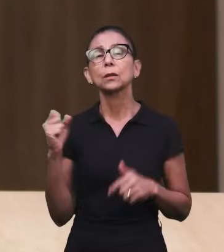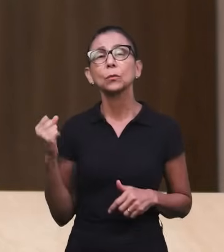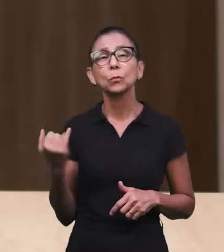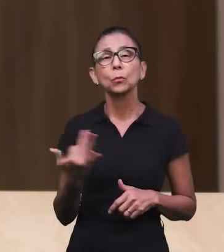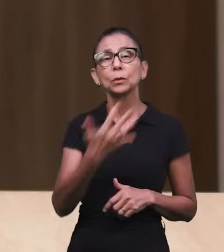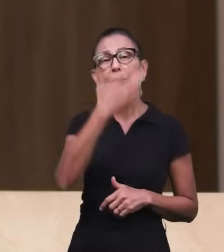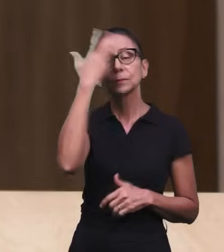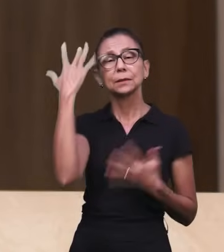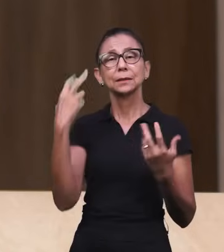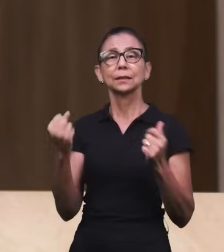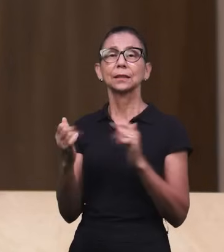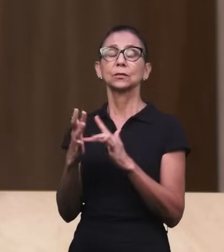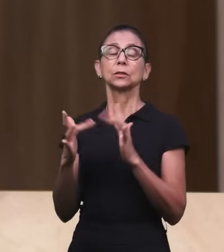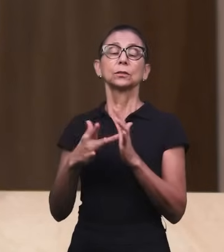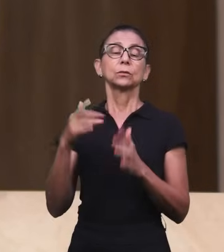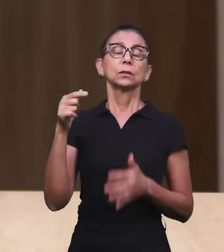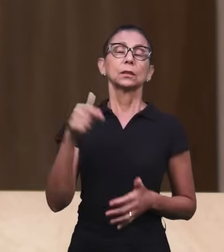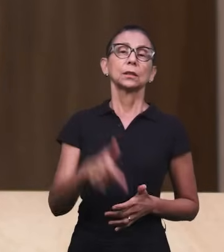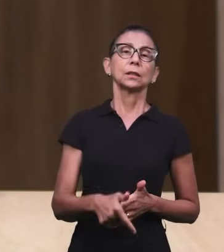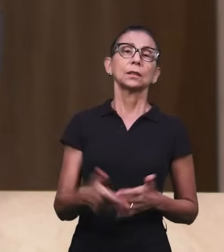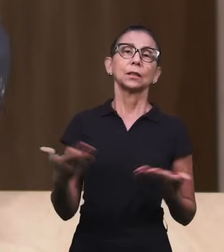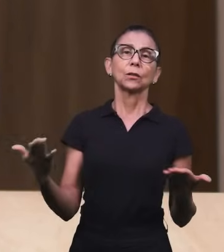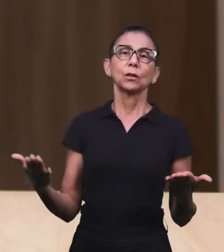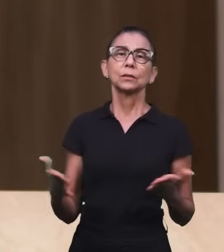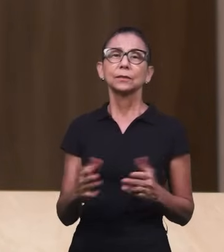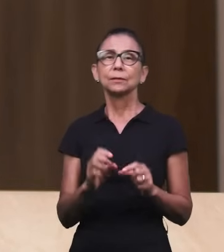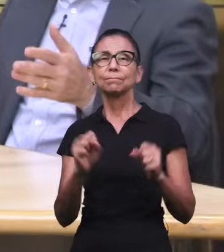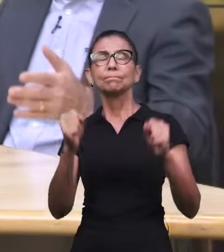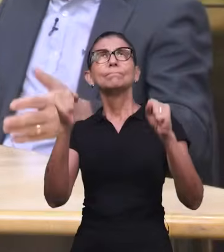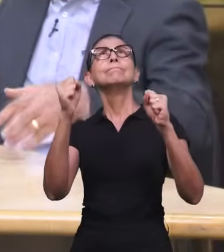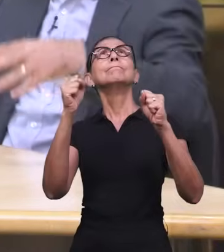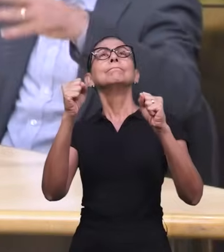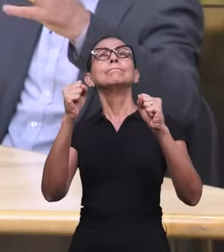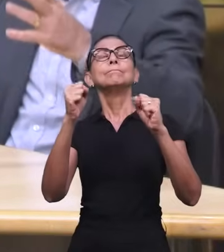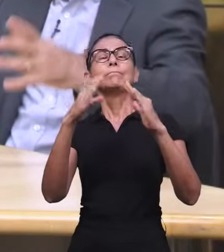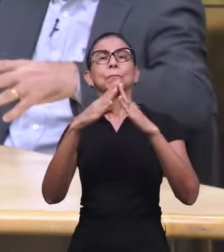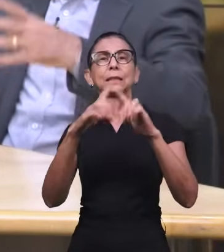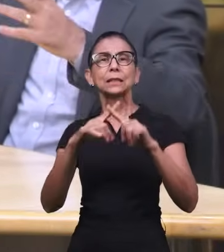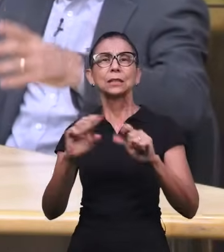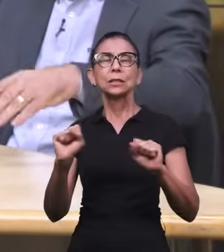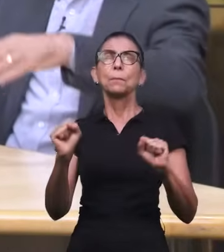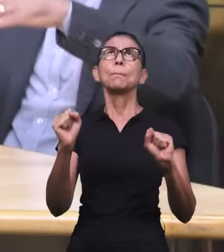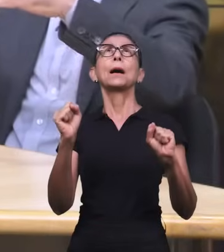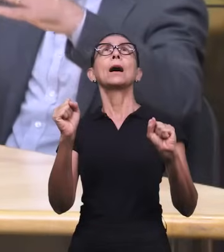ali aí você olha vê aquele templo em ruínas em ruínas Por quê Tá até enfeitada bonitinha cheia